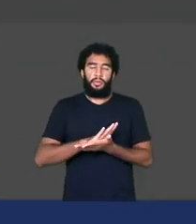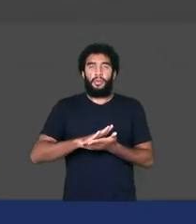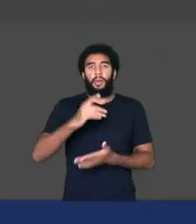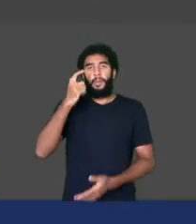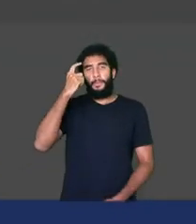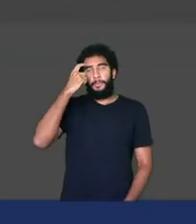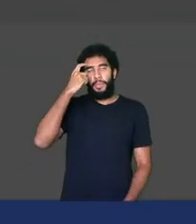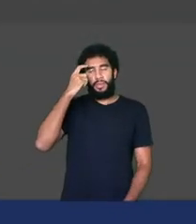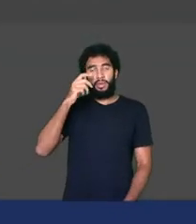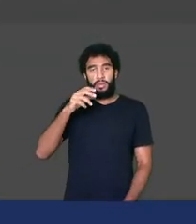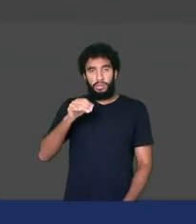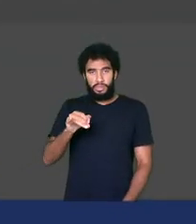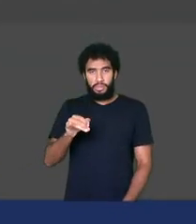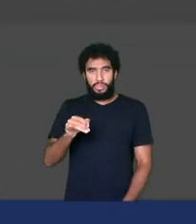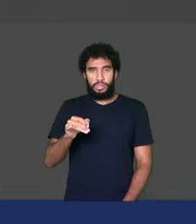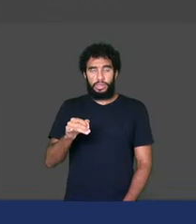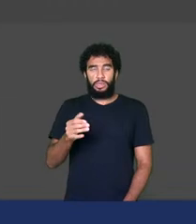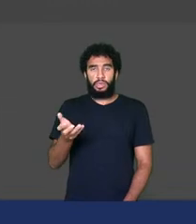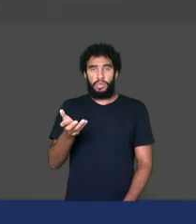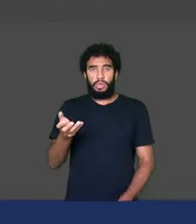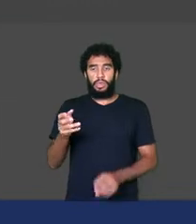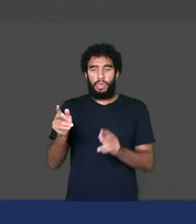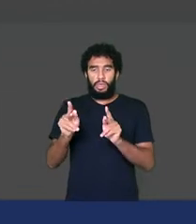ISSO QUE A GENTE TEM QUE PENSAR QUE SE QUEREMOS A PAZ, TEMOS QUE NOS PREPARAR PARA A